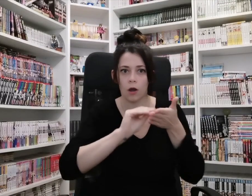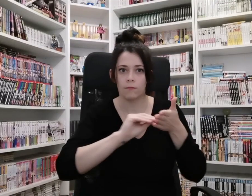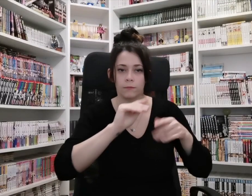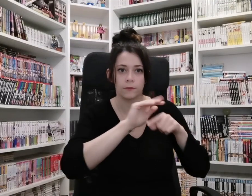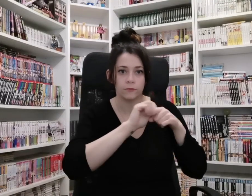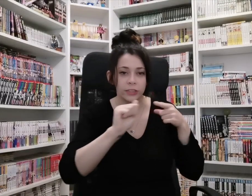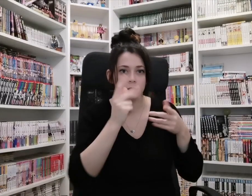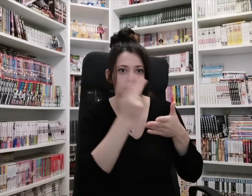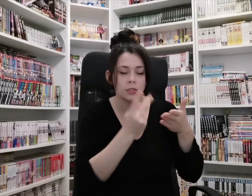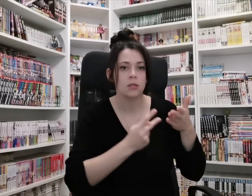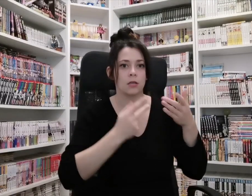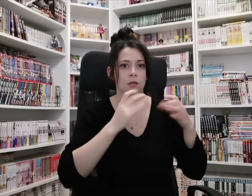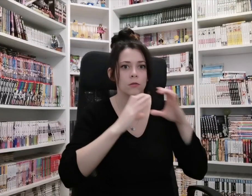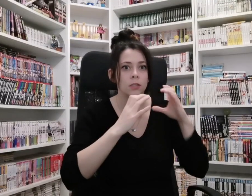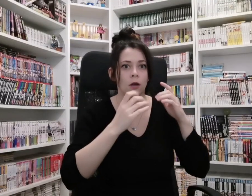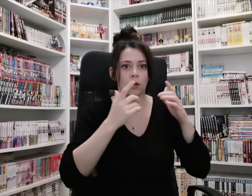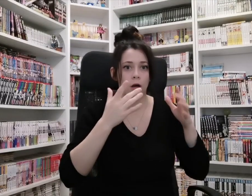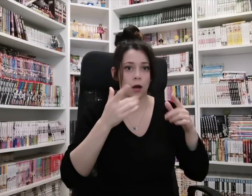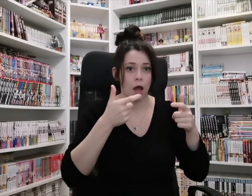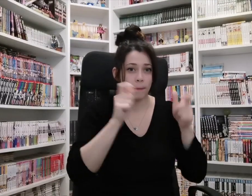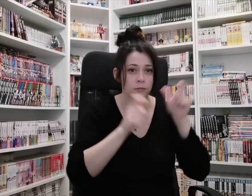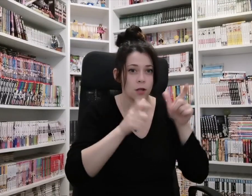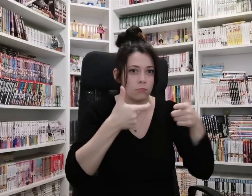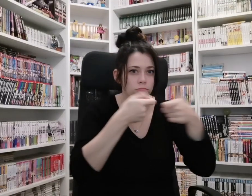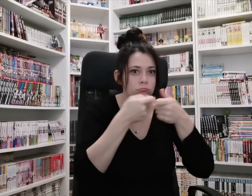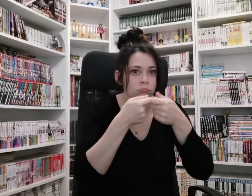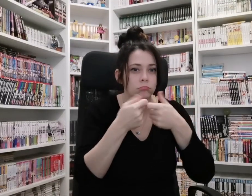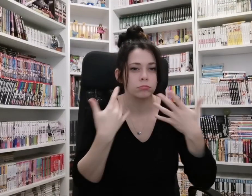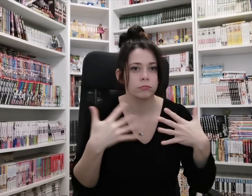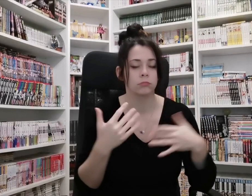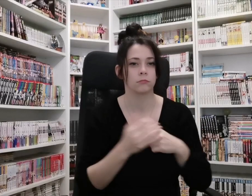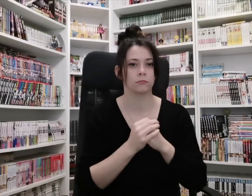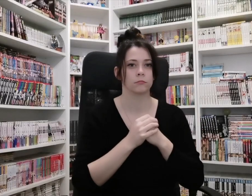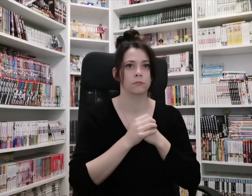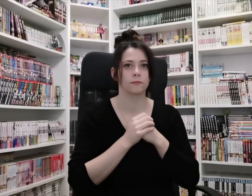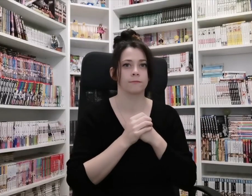de voir comment suu Morishita mettent en scène la communication et les personnages interagissent entre eux.